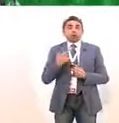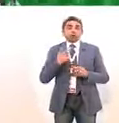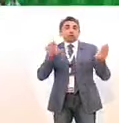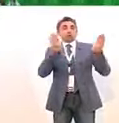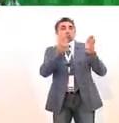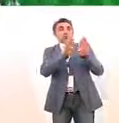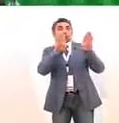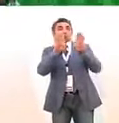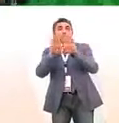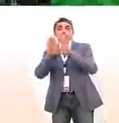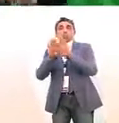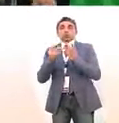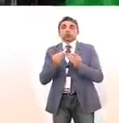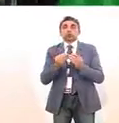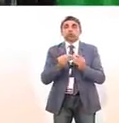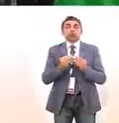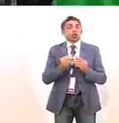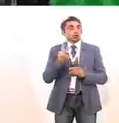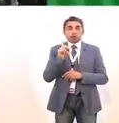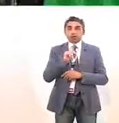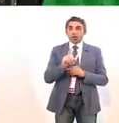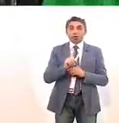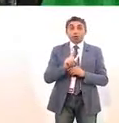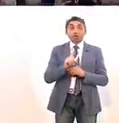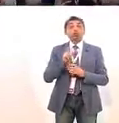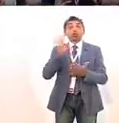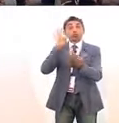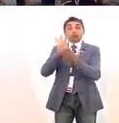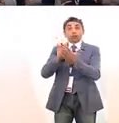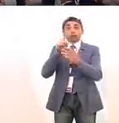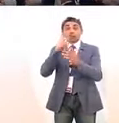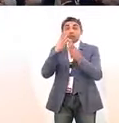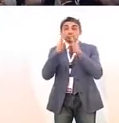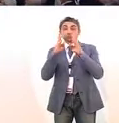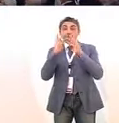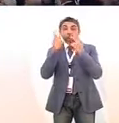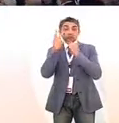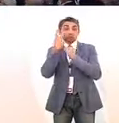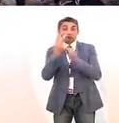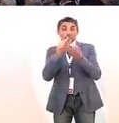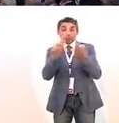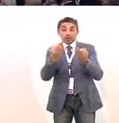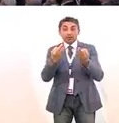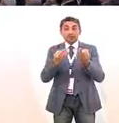avere uno sbocco anche verso il centro. E dall’altro non possiamo permetterci di mettere